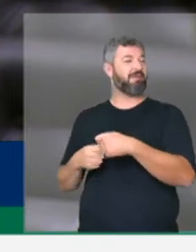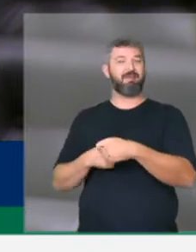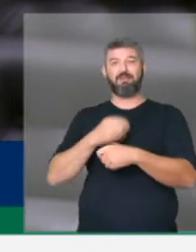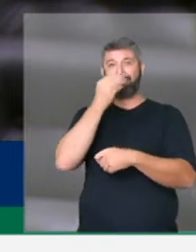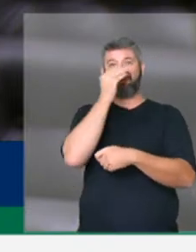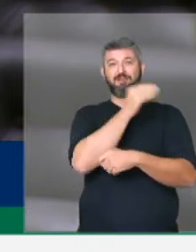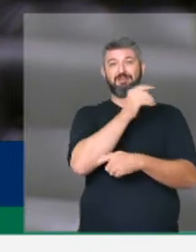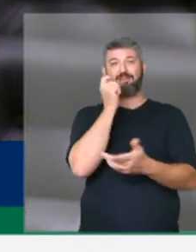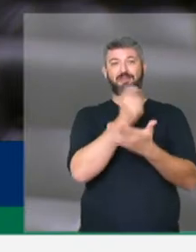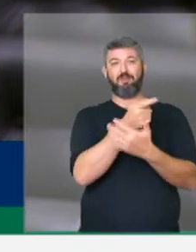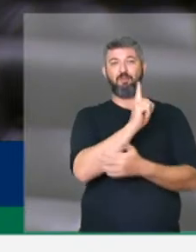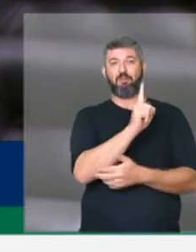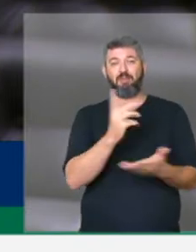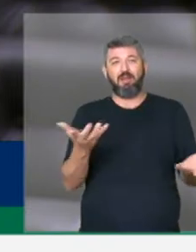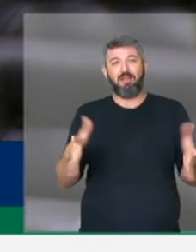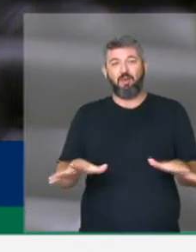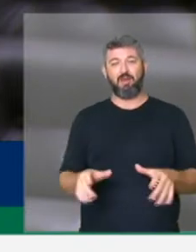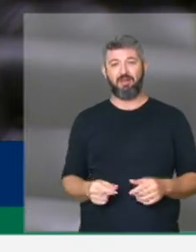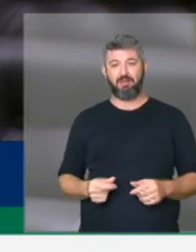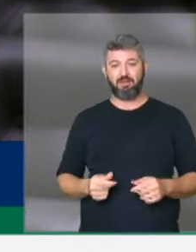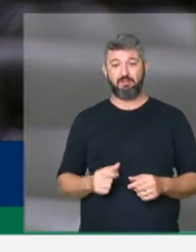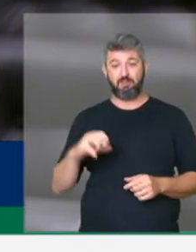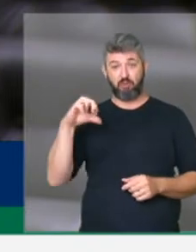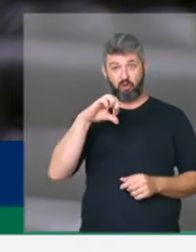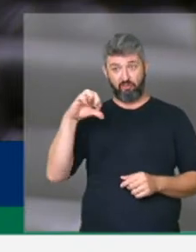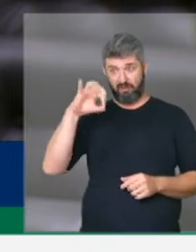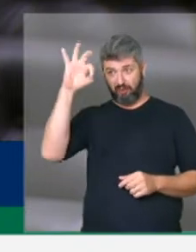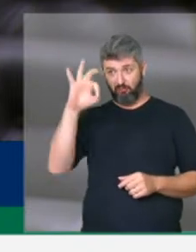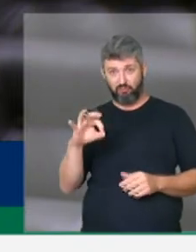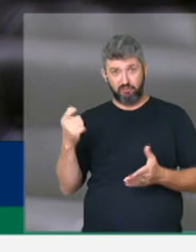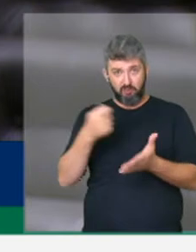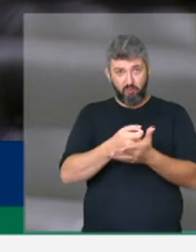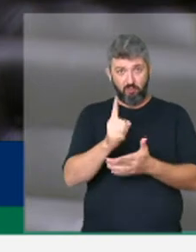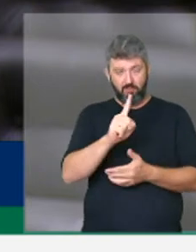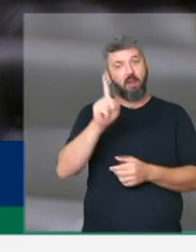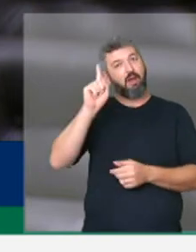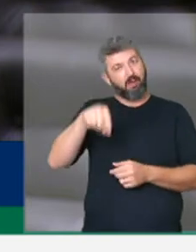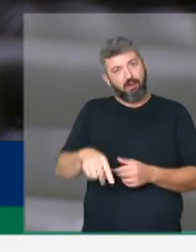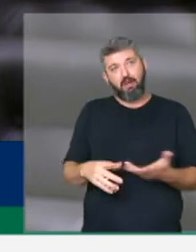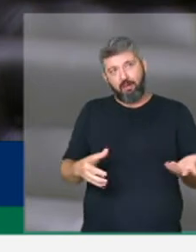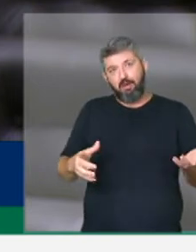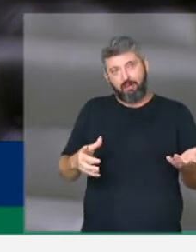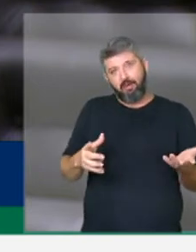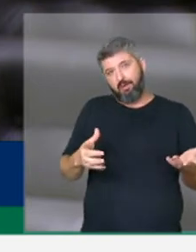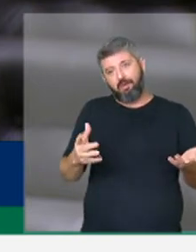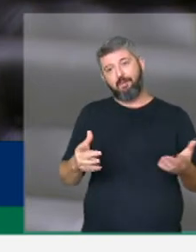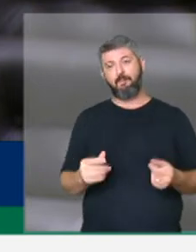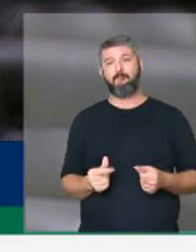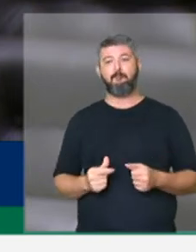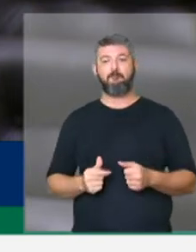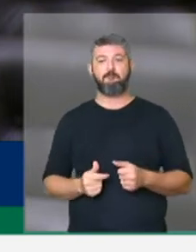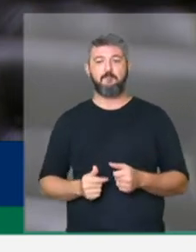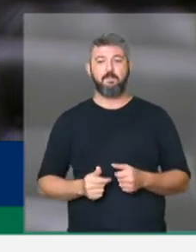NÃO VOU AQUI DEFENDER OU DISCUTIR A QUESTÃO DO DESENVOLVIMENTO REGIONAL, IMPORTANTE, A GENTE ENTENDE QUE É IMPORTANTE, MAS NÃO